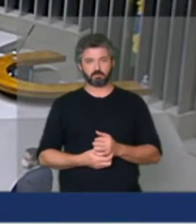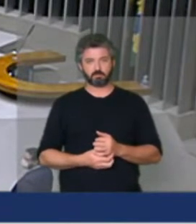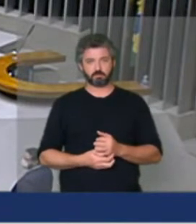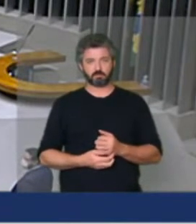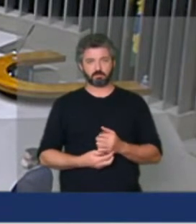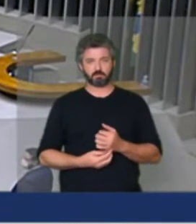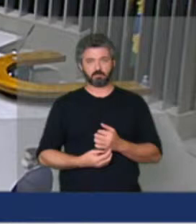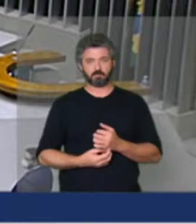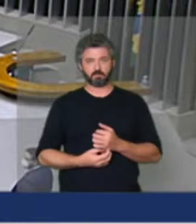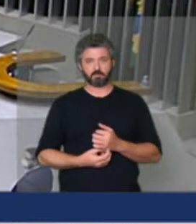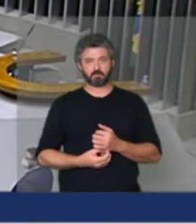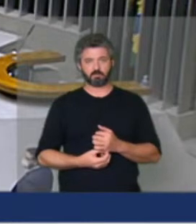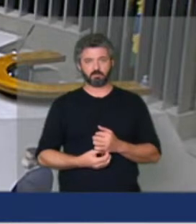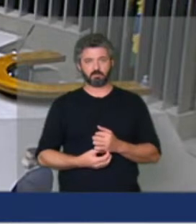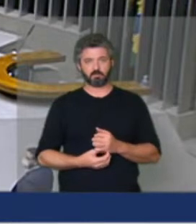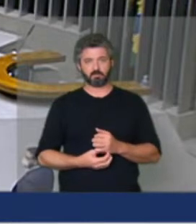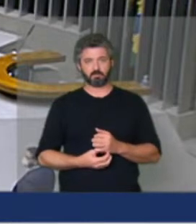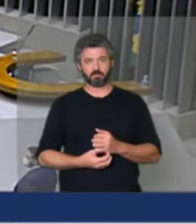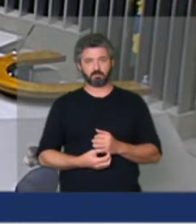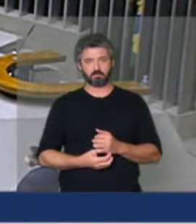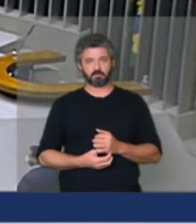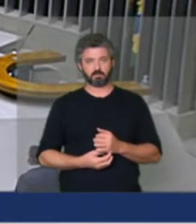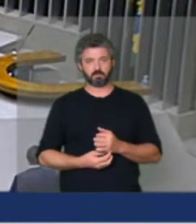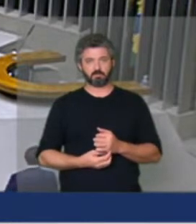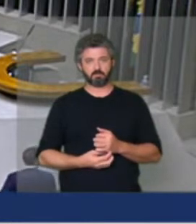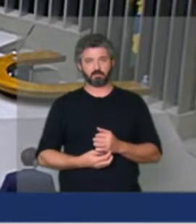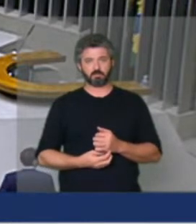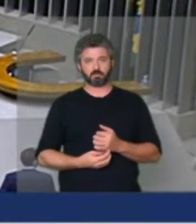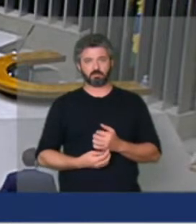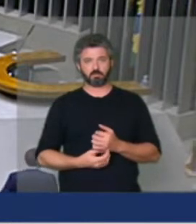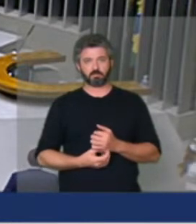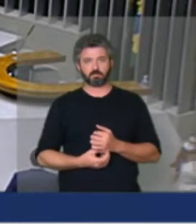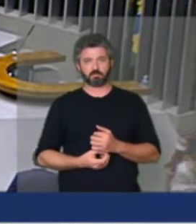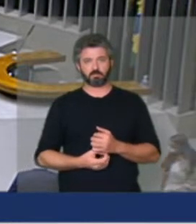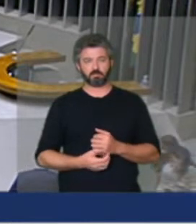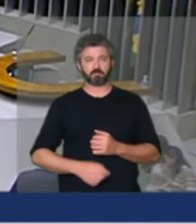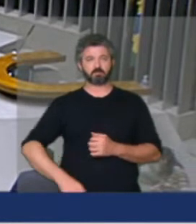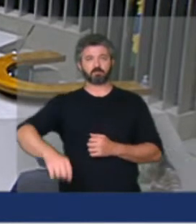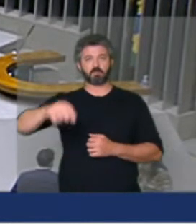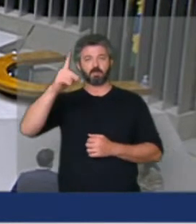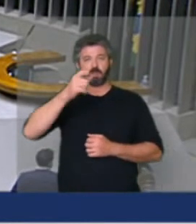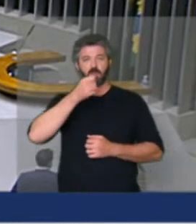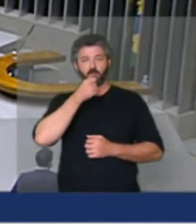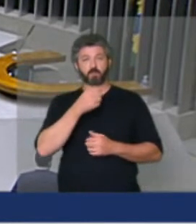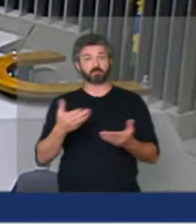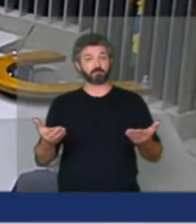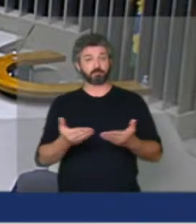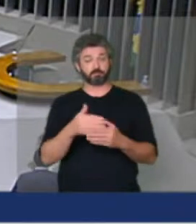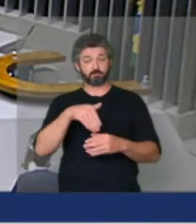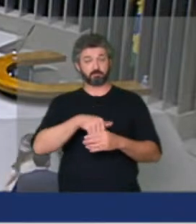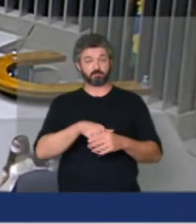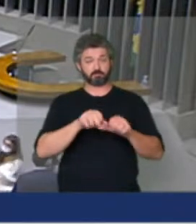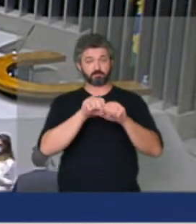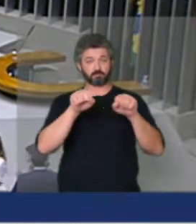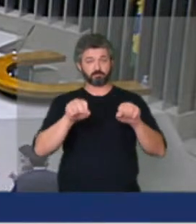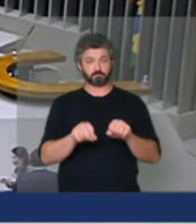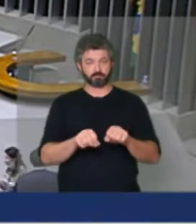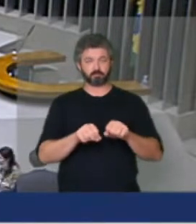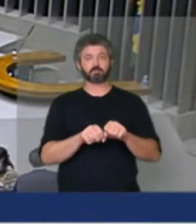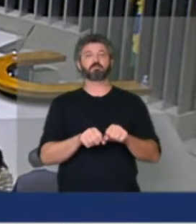S. -- [REPÓRTER]: JÁ ESTAMOS NO PROCESSO DE VOTAÇÃO NOMINAL DO REQUERIMENTO DE RETIRADA DE PAUTA DA CONVOCAÇÃO DO MINISTRO PAULO GUEDES PARA VIR É CÂMARA DOS DEPUTADOS